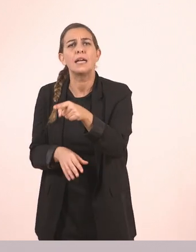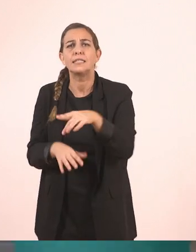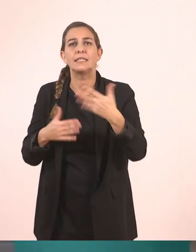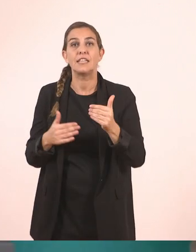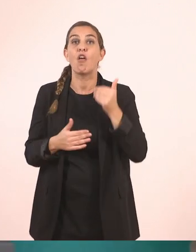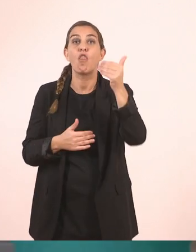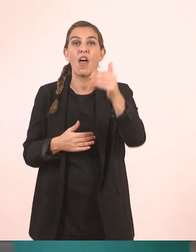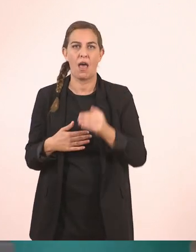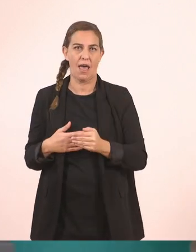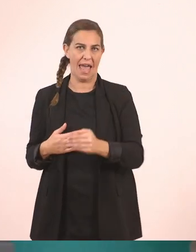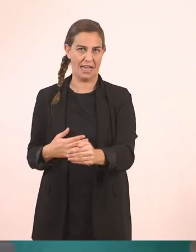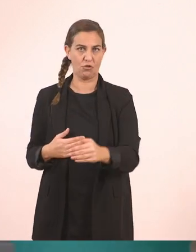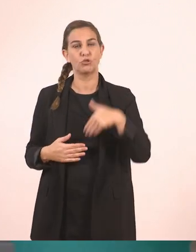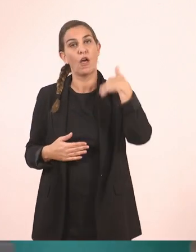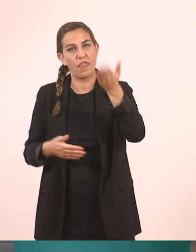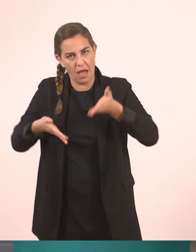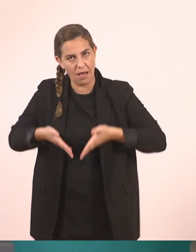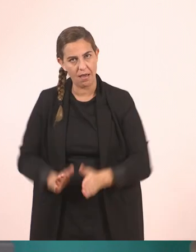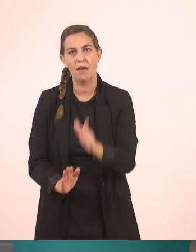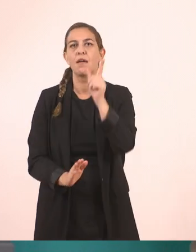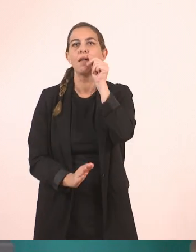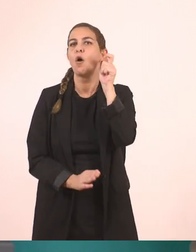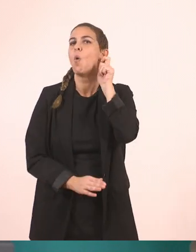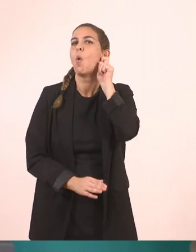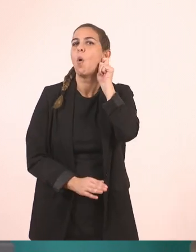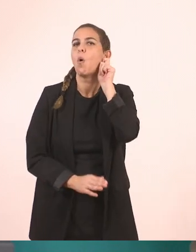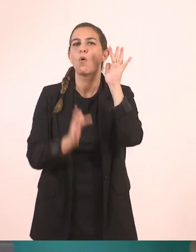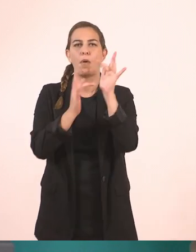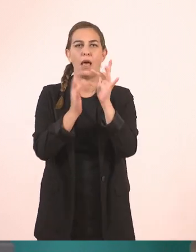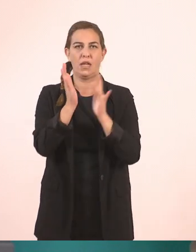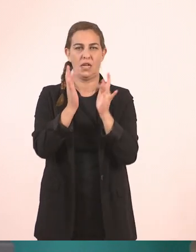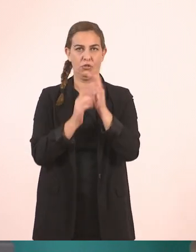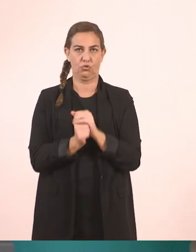Τον Ευαγγελισμό, παιδιά, τον γιορτάζουμε ακριβώς 9 μήνες πριν τη γέννηση του Χριστού,